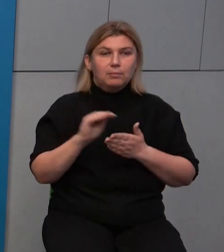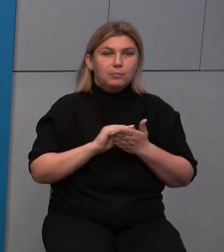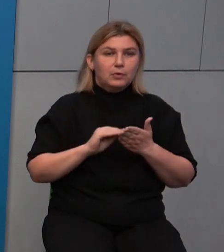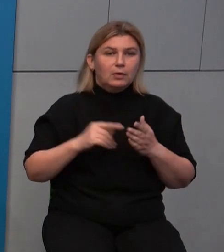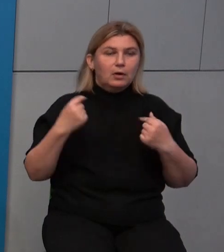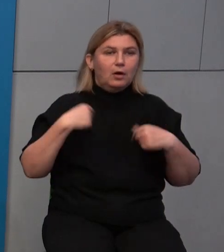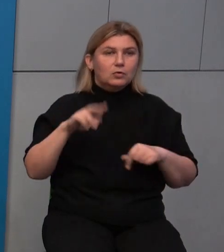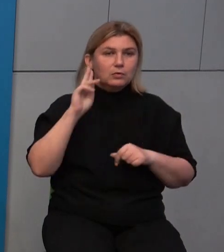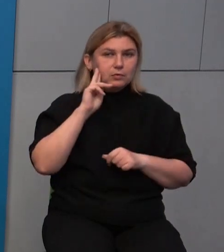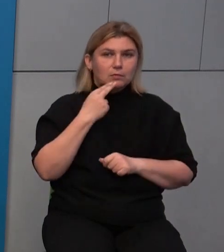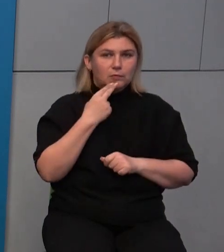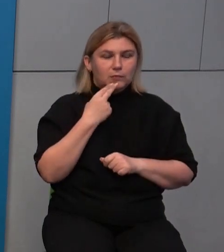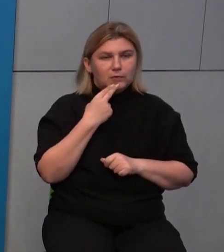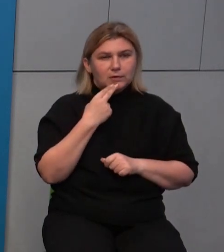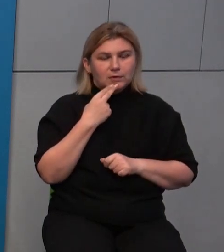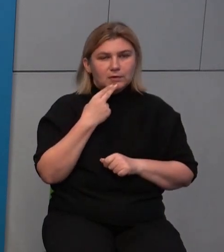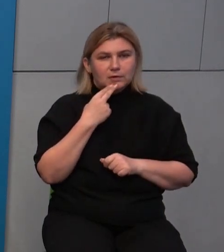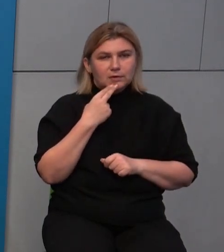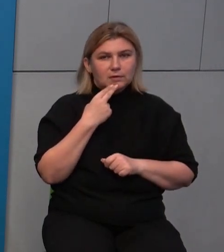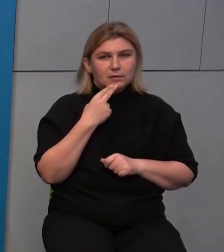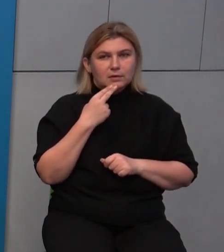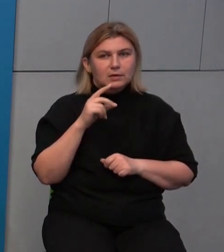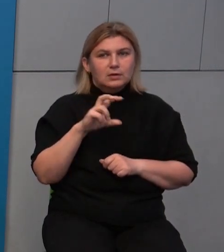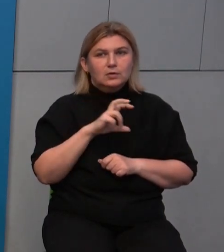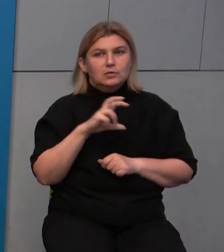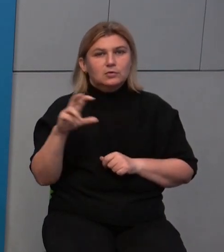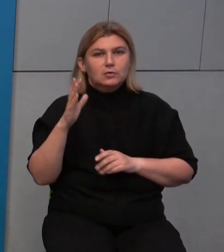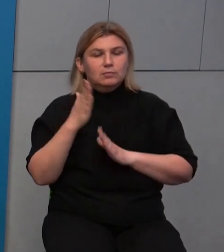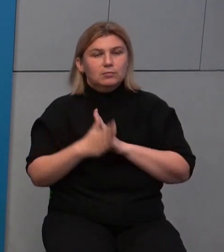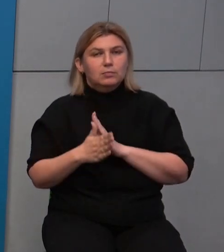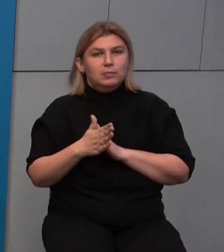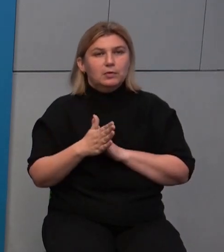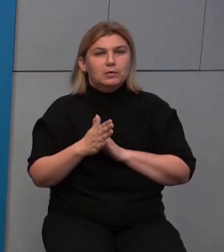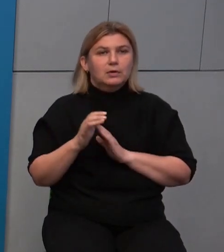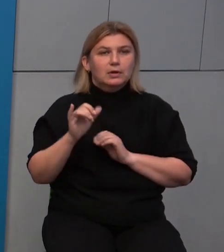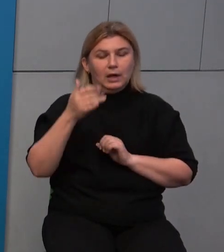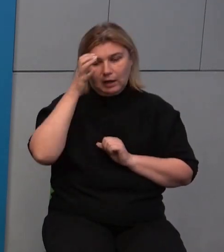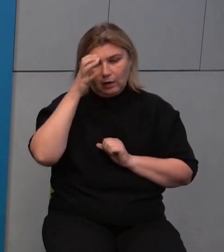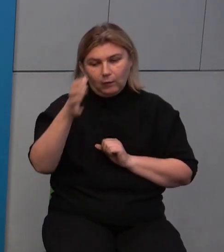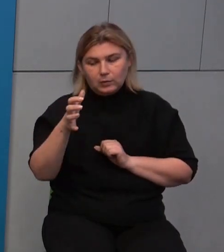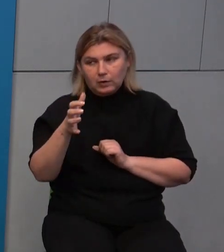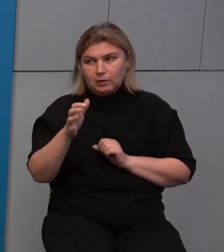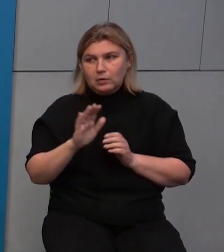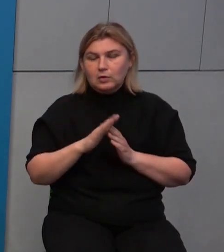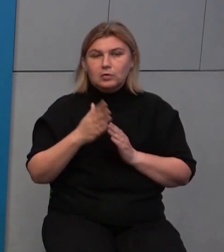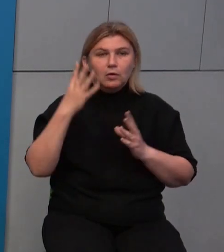głuchonieme czy po prostu jak autorzy, którzy tracą słuch,